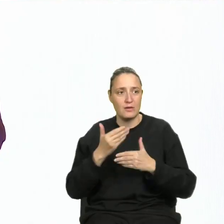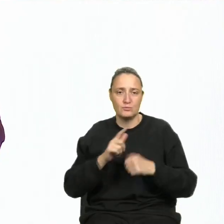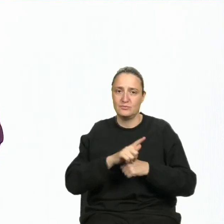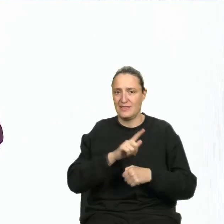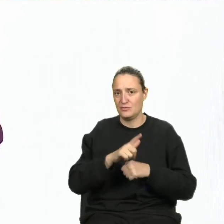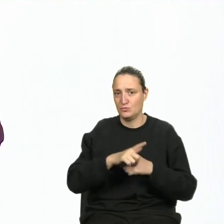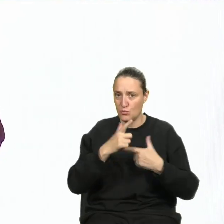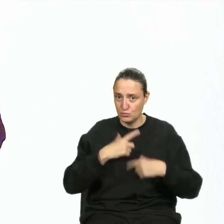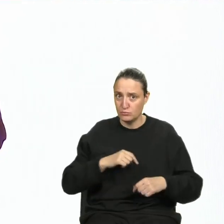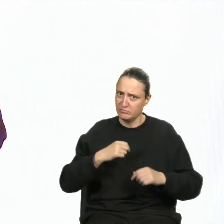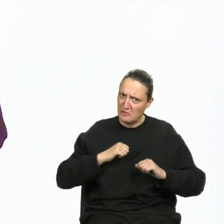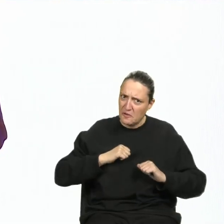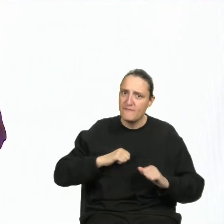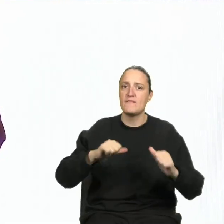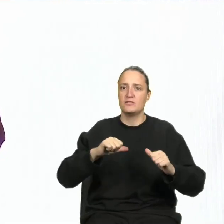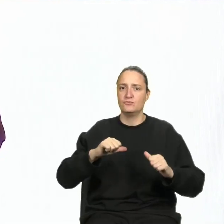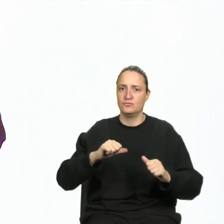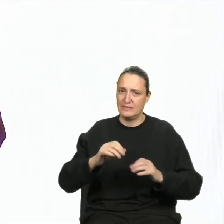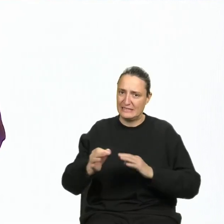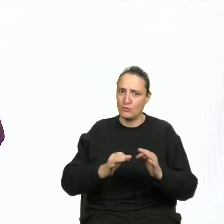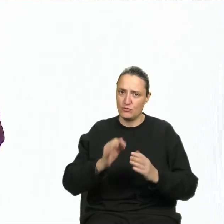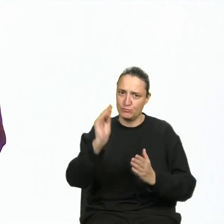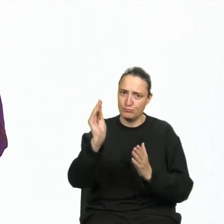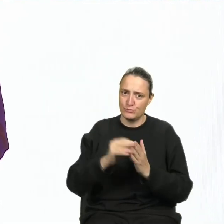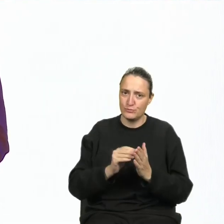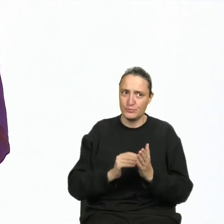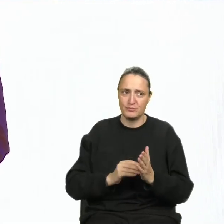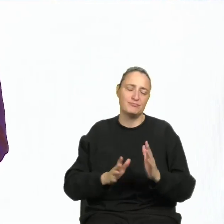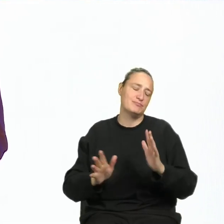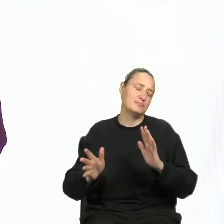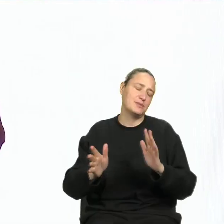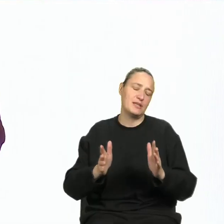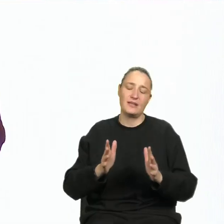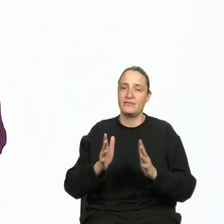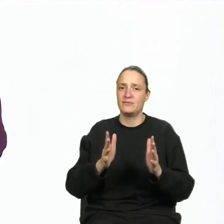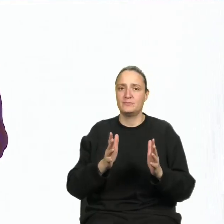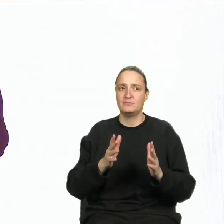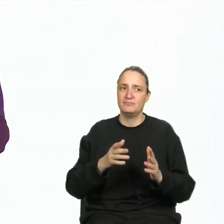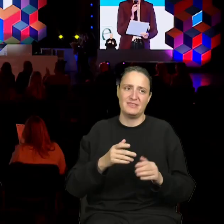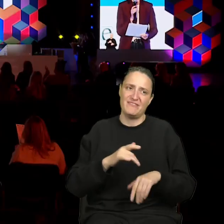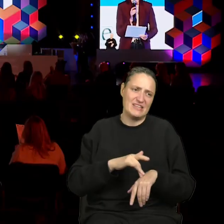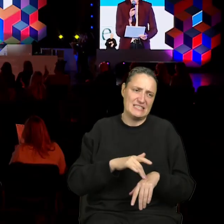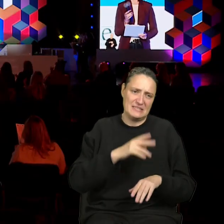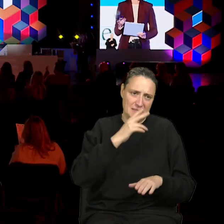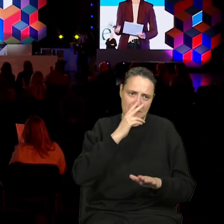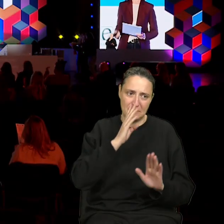różnego rodzaju funduszy skierowanych do wszystkich, od przedszkola do, jak mówią Japończycy, dębowej piżamy,